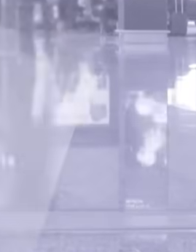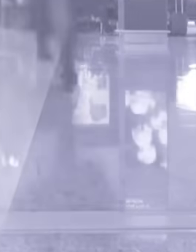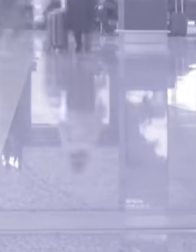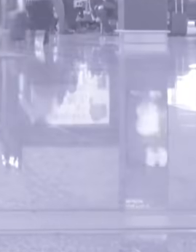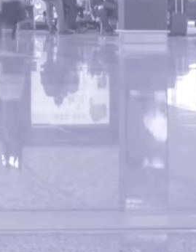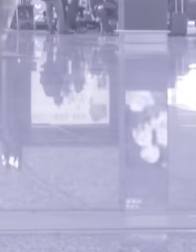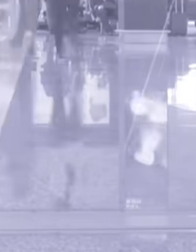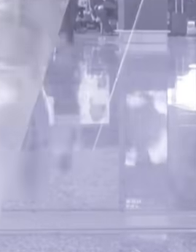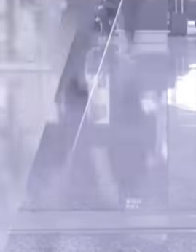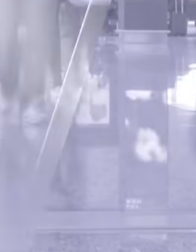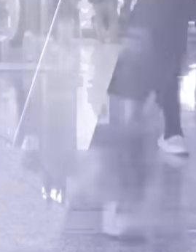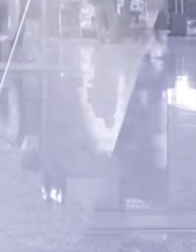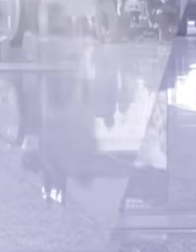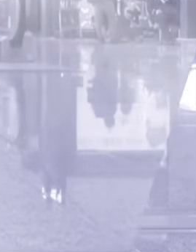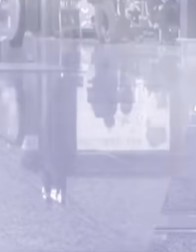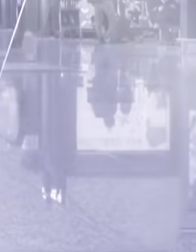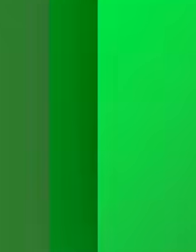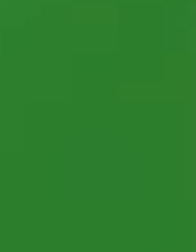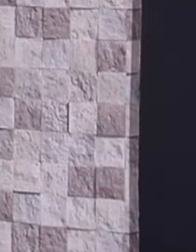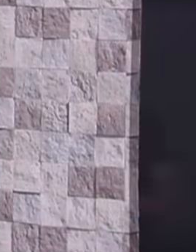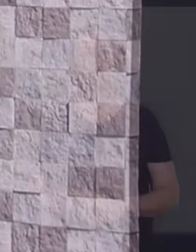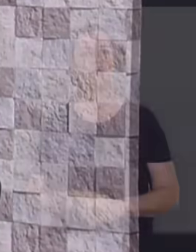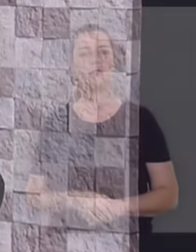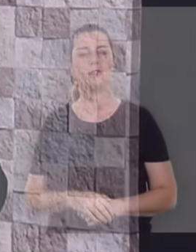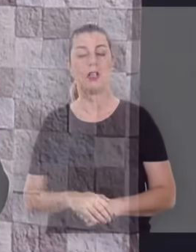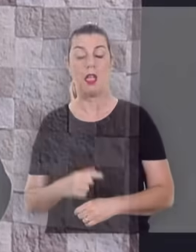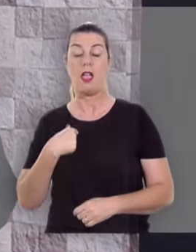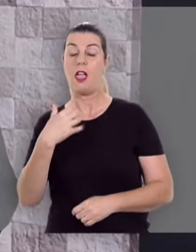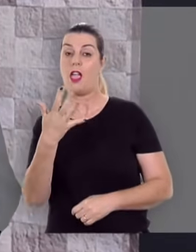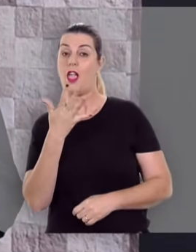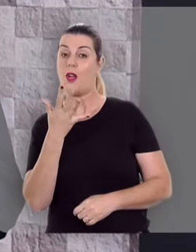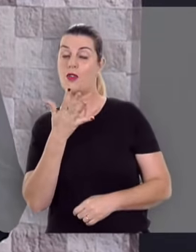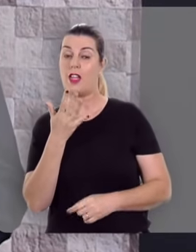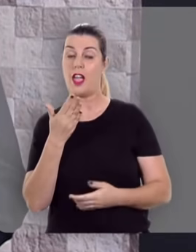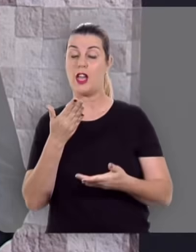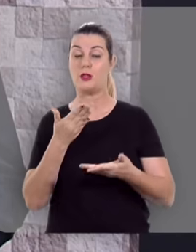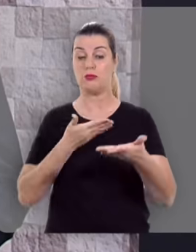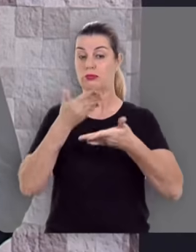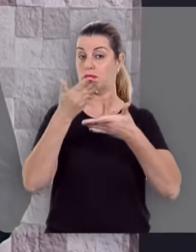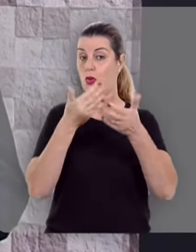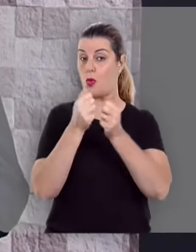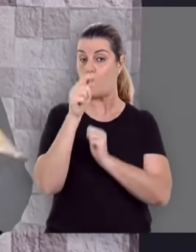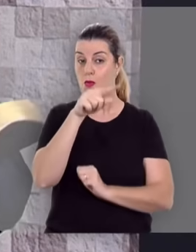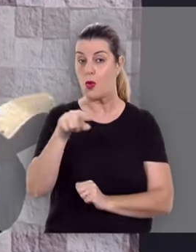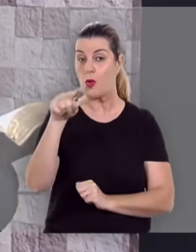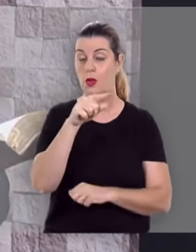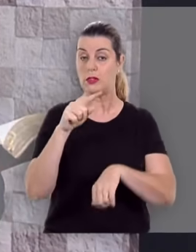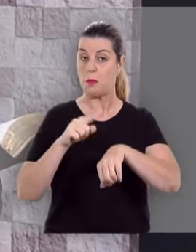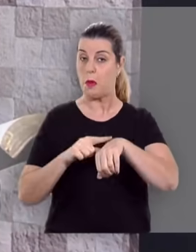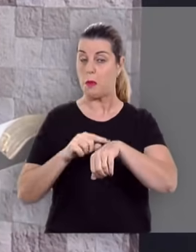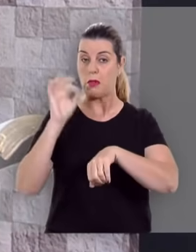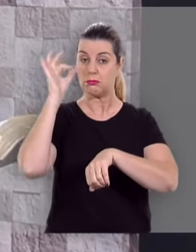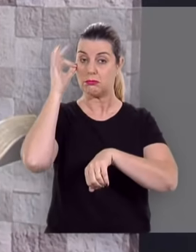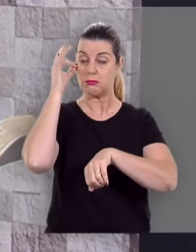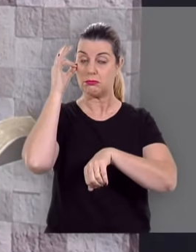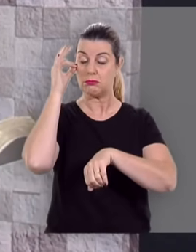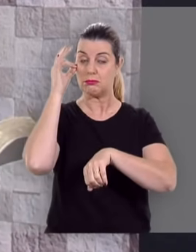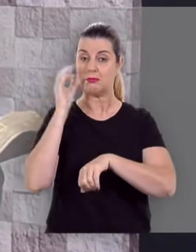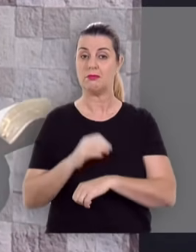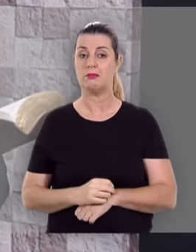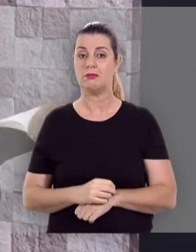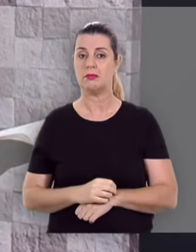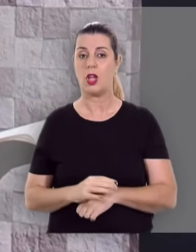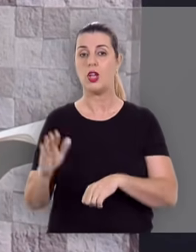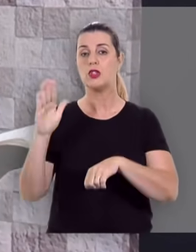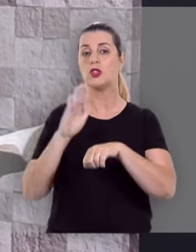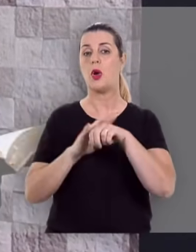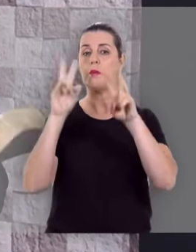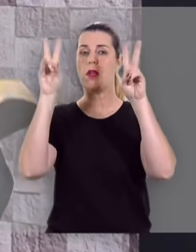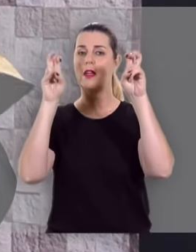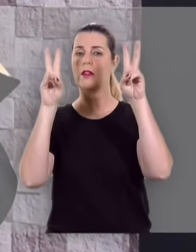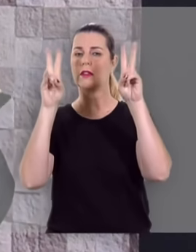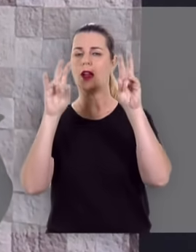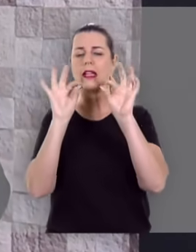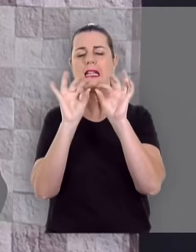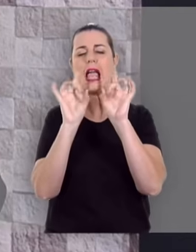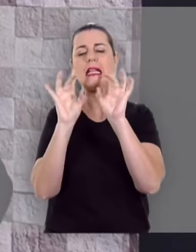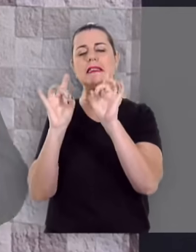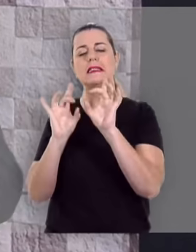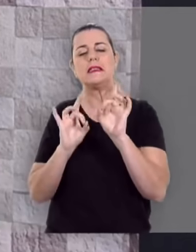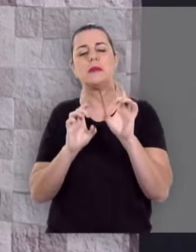E aí e eu quero compartilhar com você neste momento a sobre o tema a singularidade do